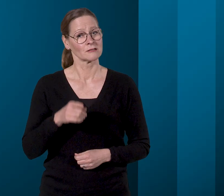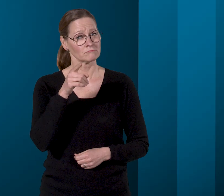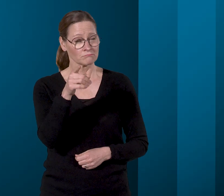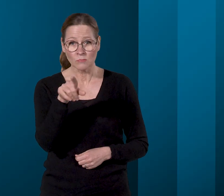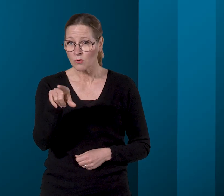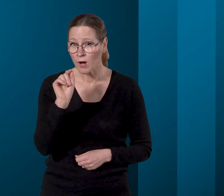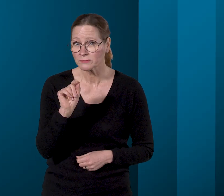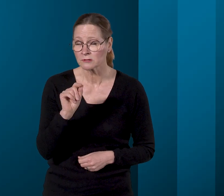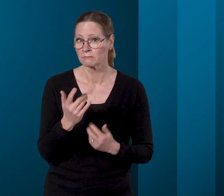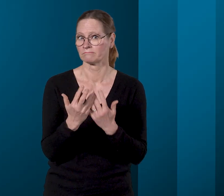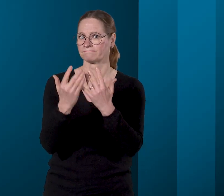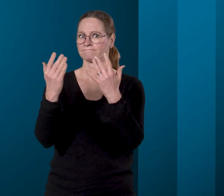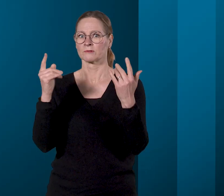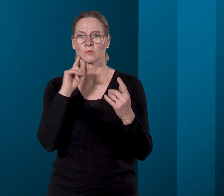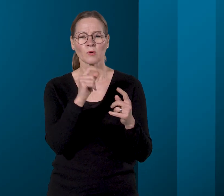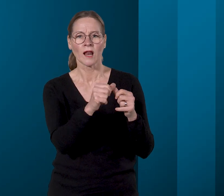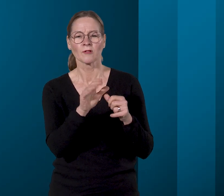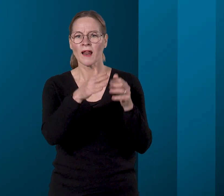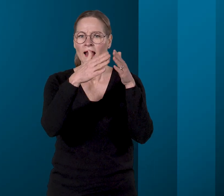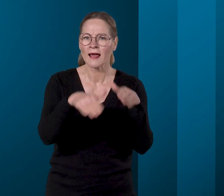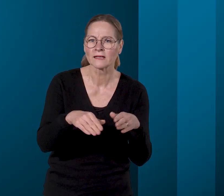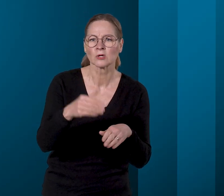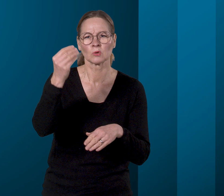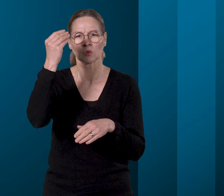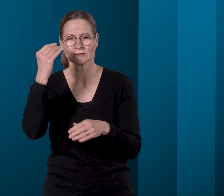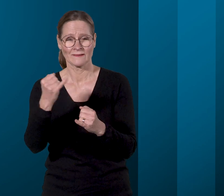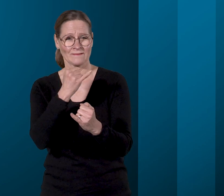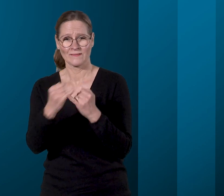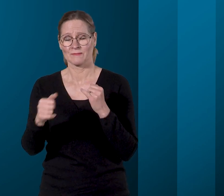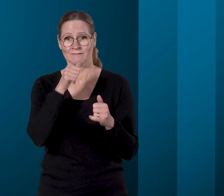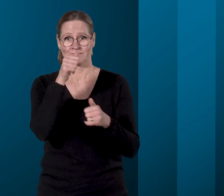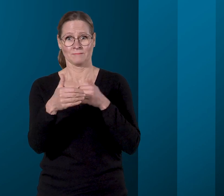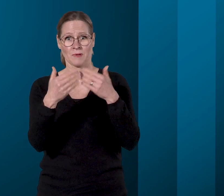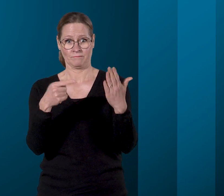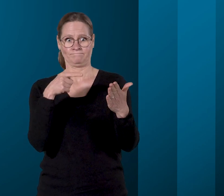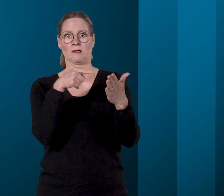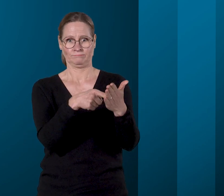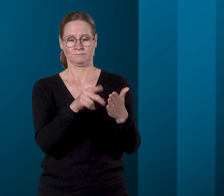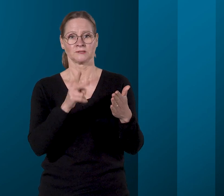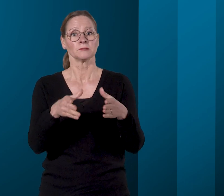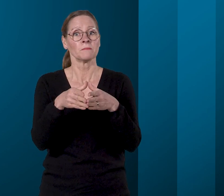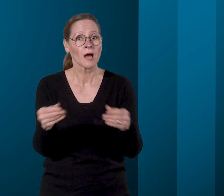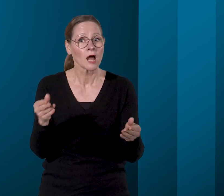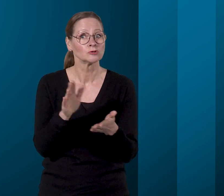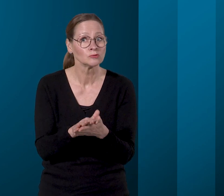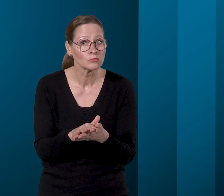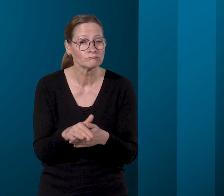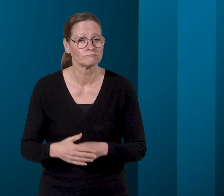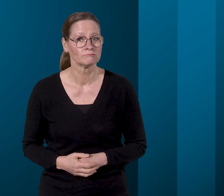Huomasitko, että monien Kuurojen Liiton leirien ja kurssien - viimeinen ilmoittautumispäivä osuu maaliskuulle?